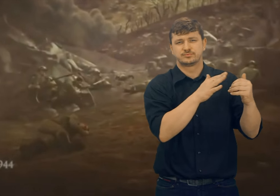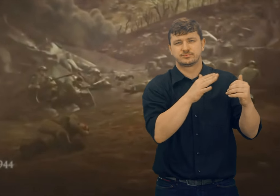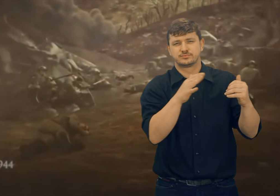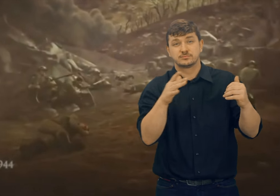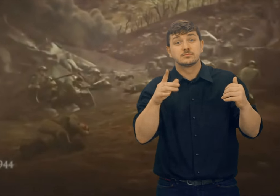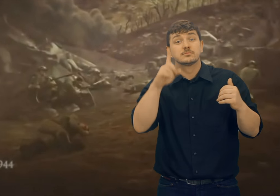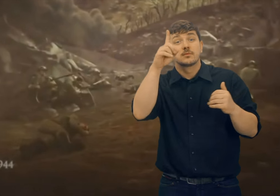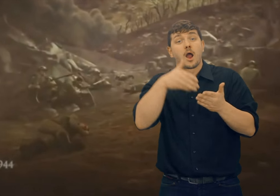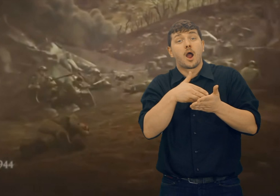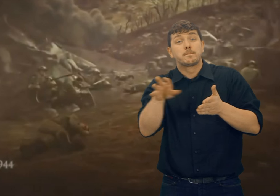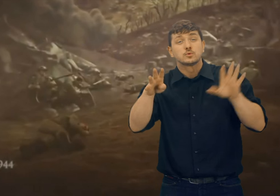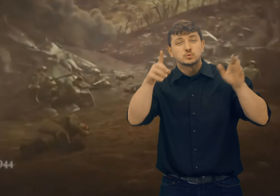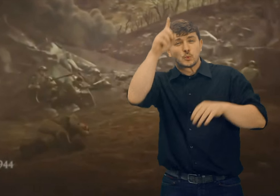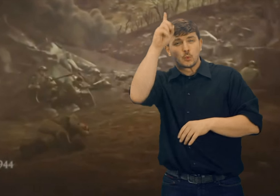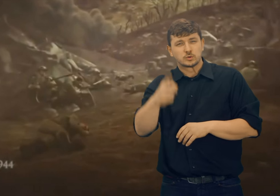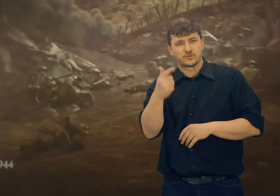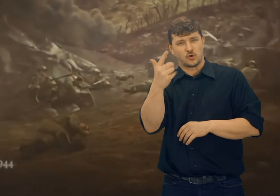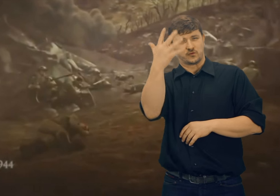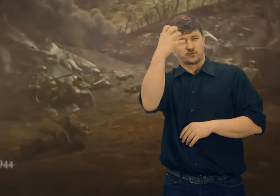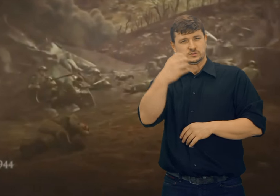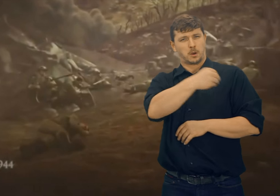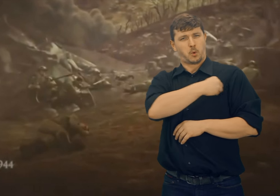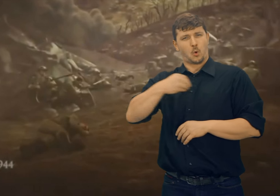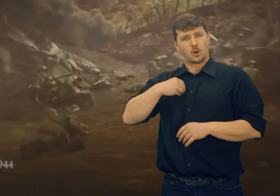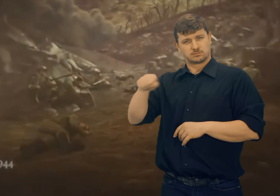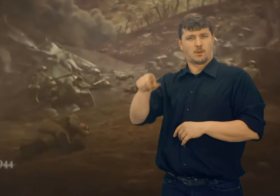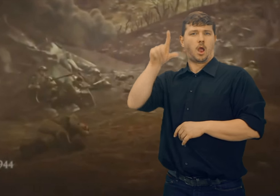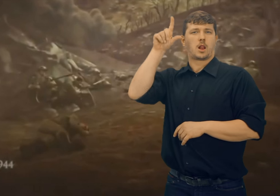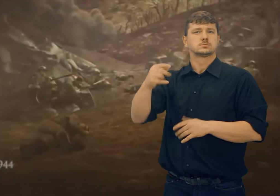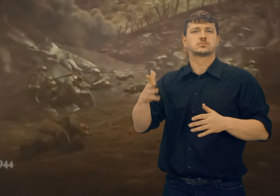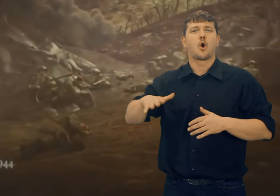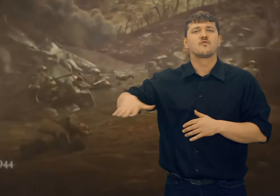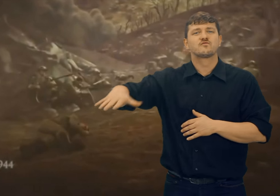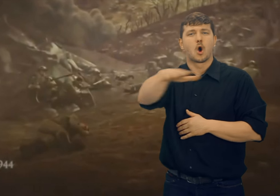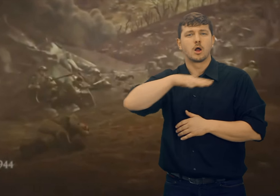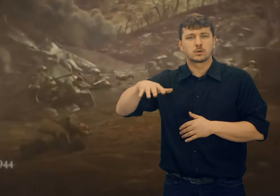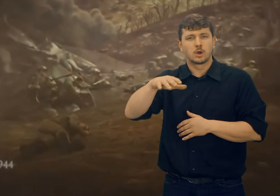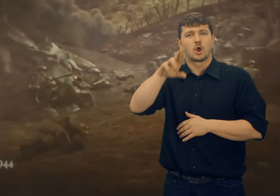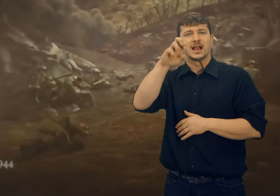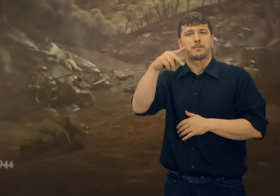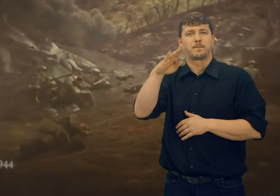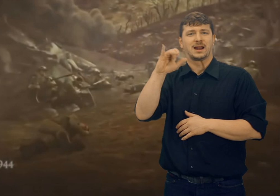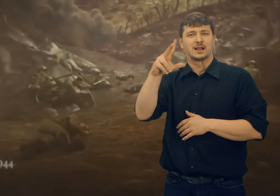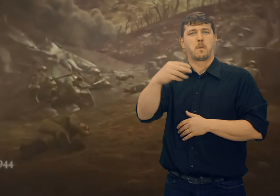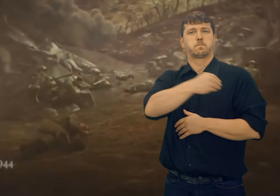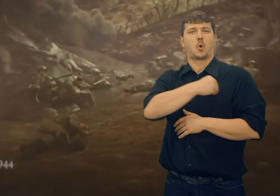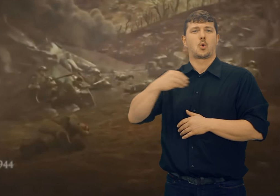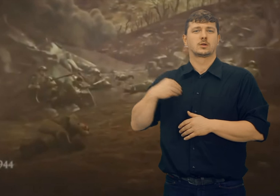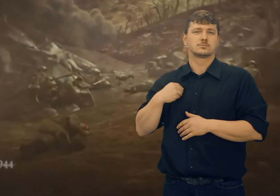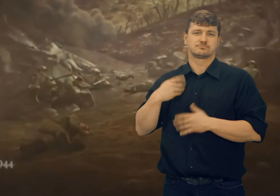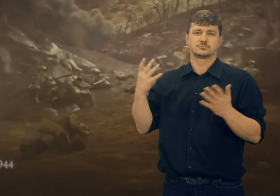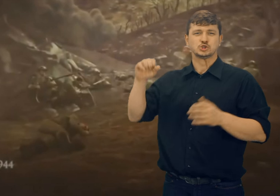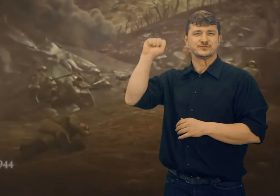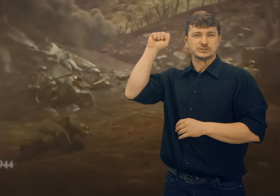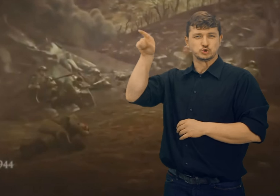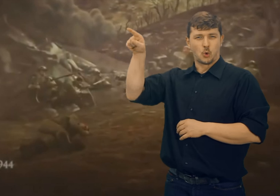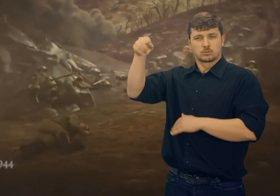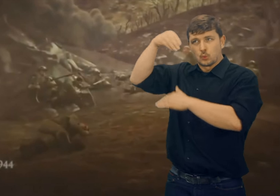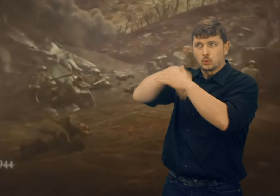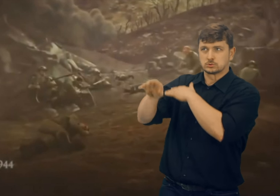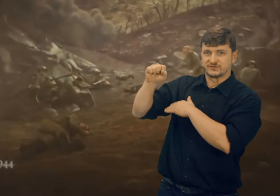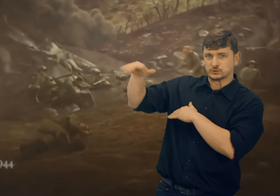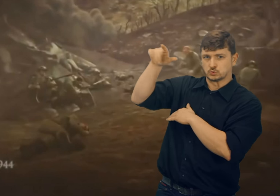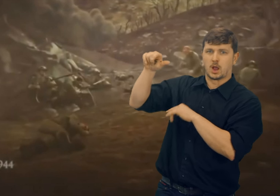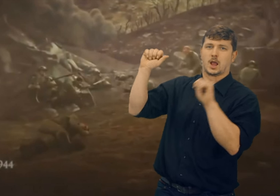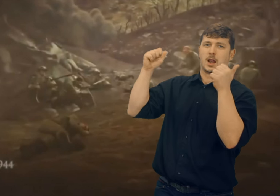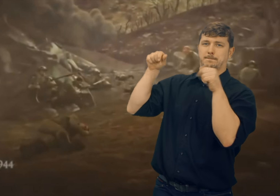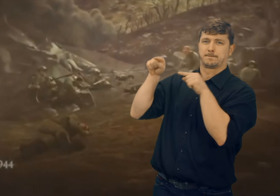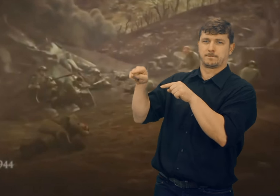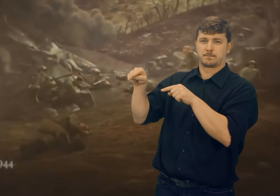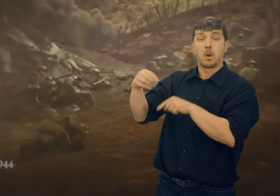Ab 1952 allerdings wurde das Land zur "Volksrepublik Polen" und musste unter der Sowjetunion und Sozialismus leben.